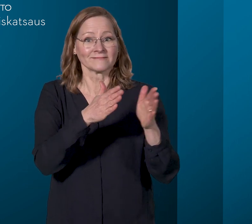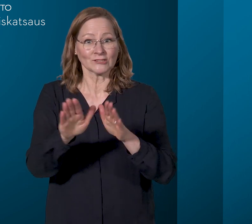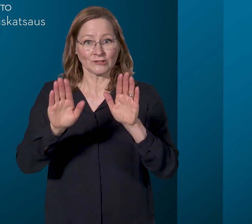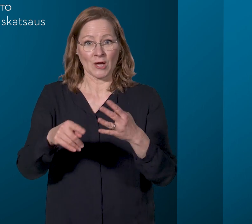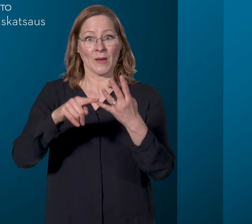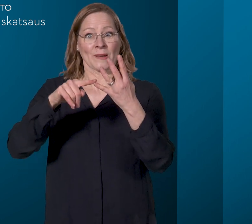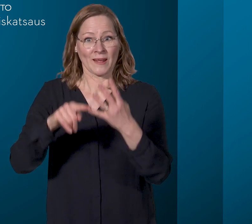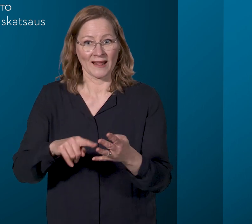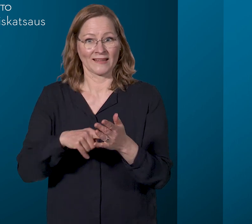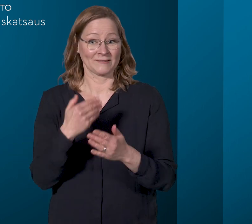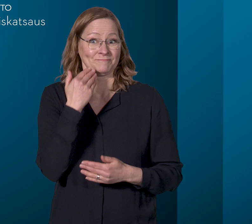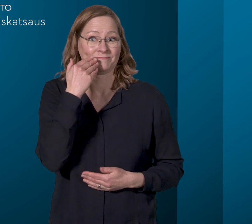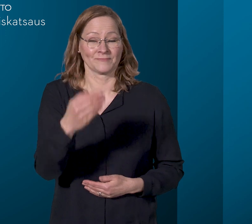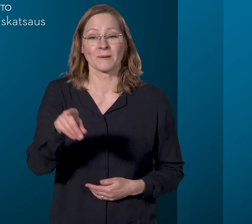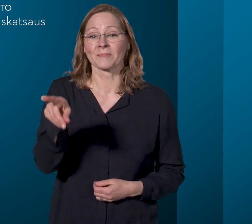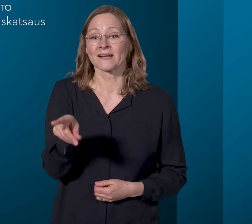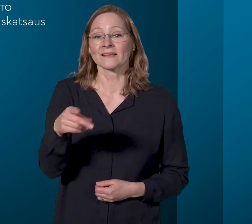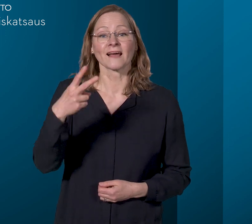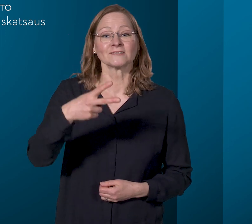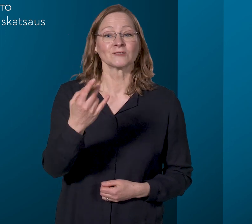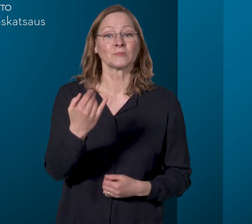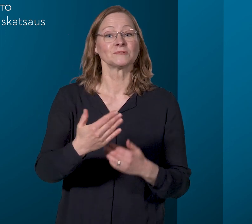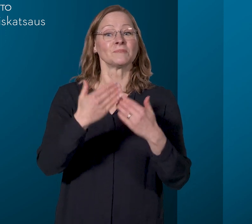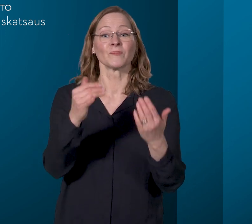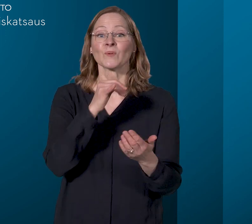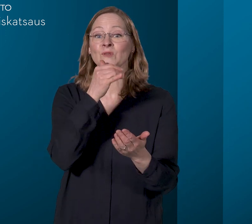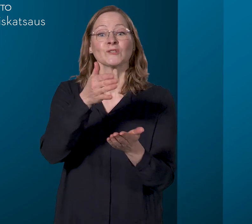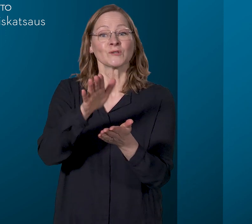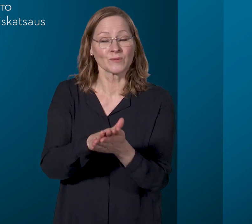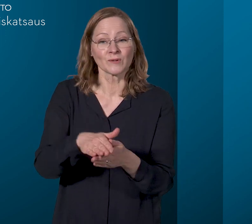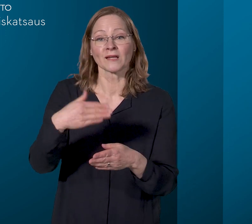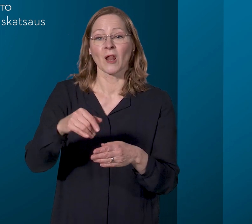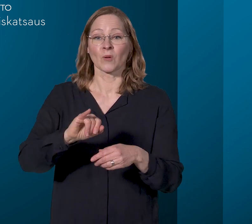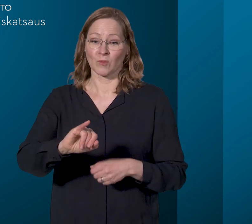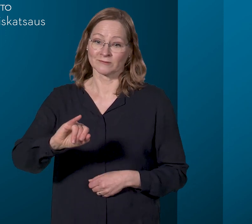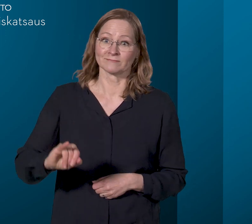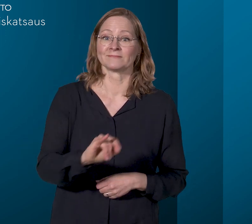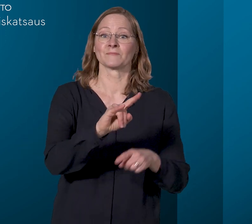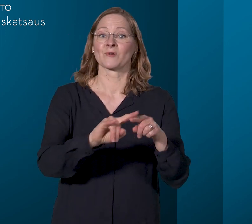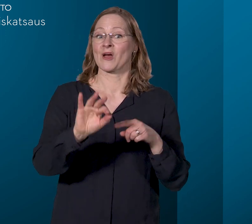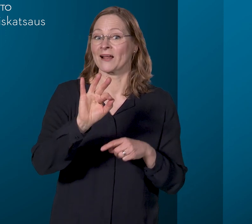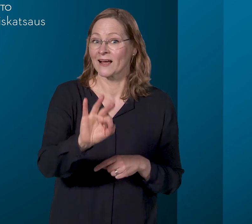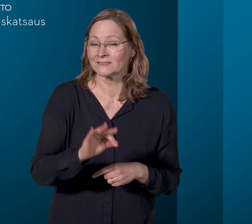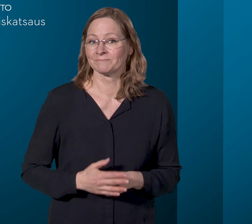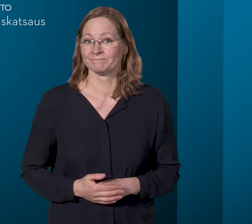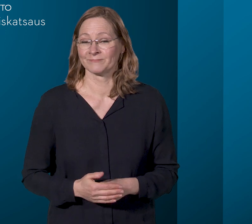järjestetään jo neljättä kertaa perjantaina 26. huhtikuuta klo 18–19.30.